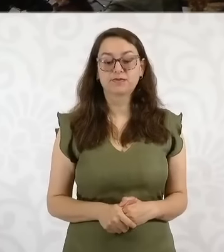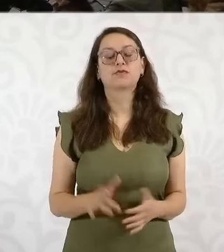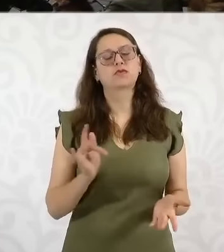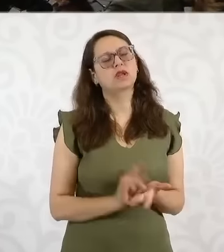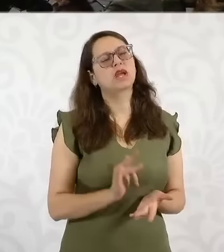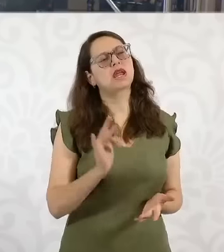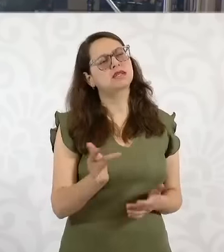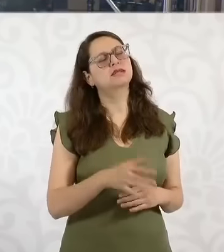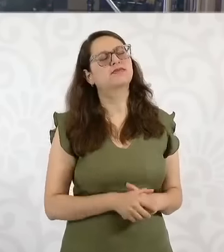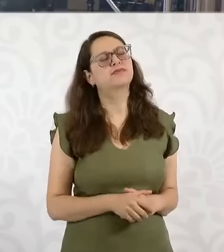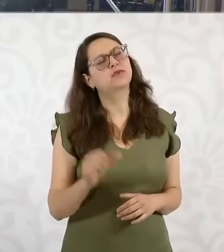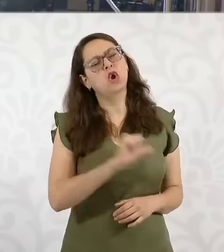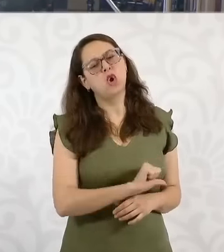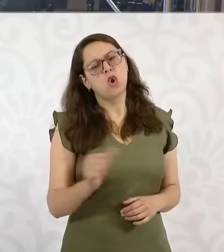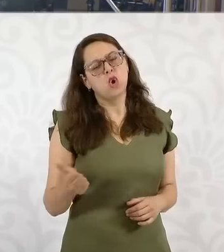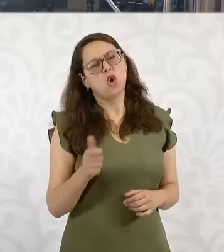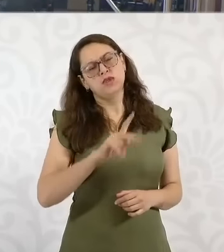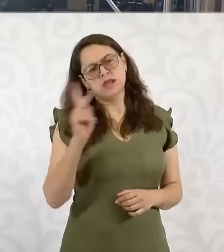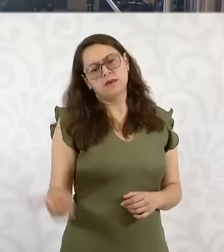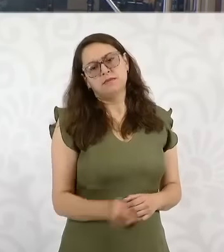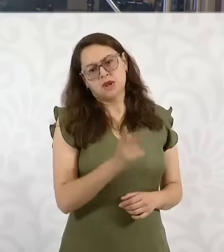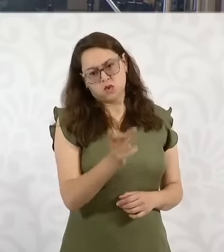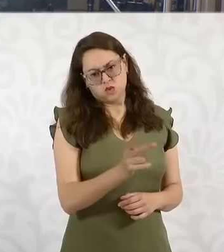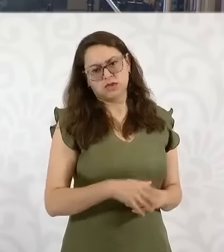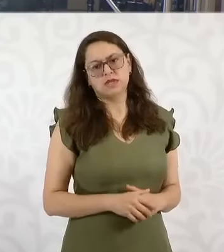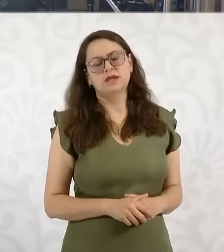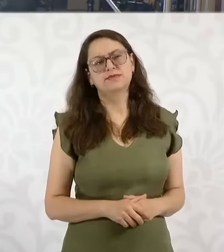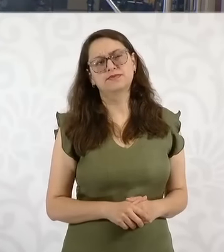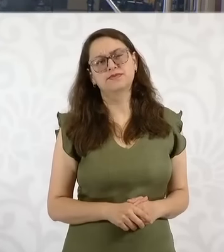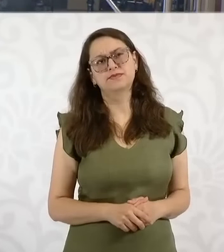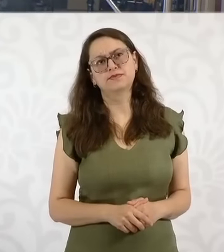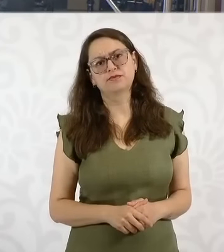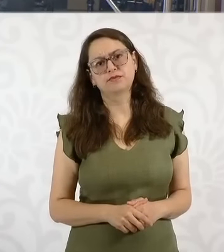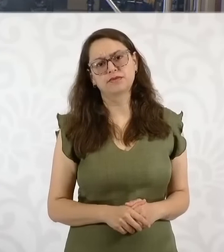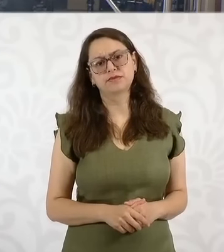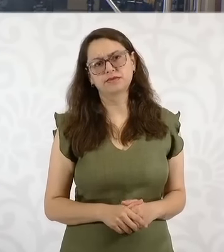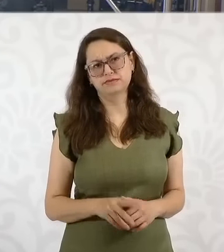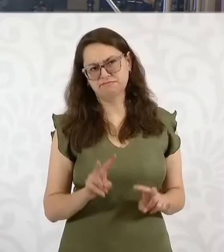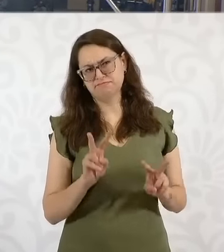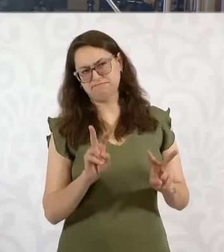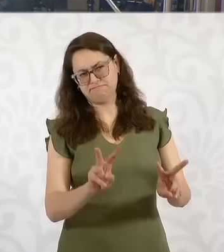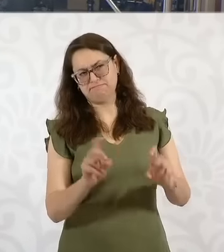Otra de las cosas que me llamó la atención aquí por parte de eh de la exposición es acerca de que